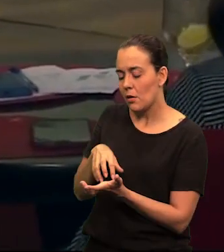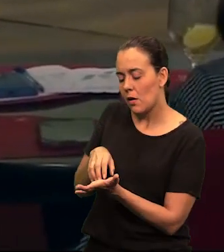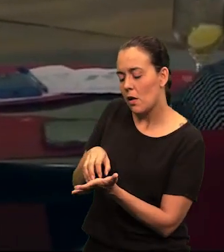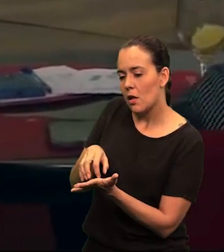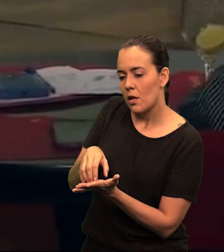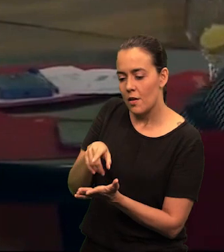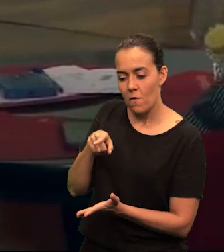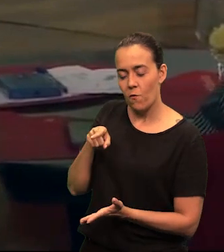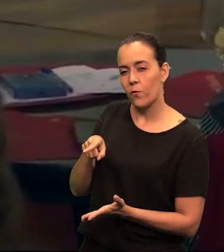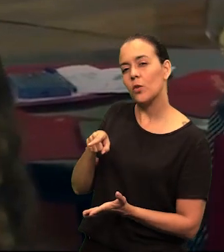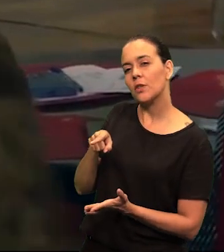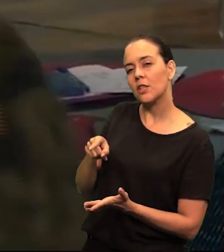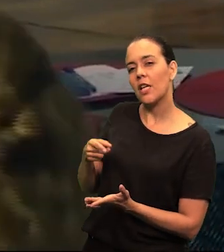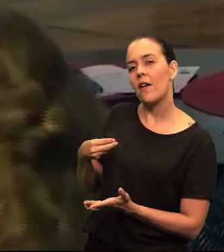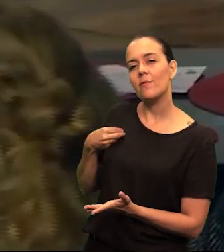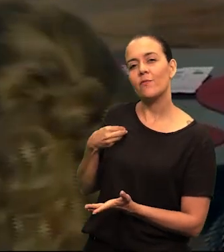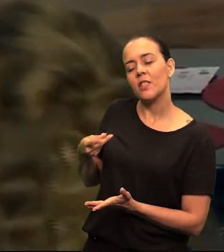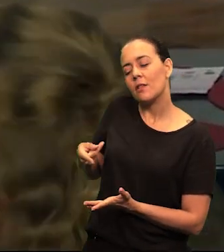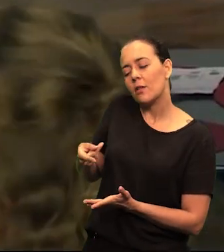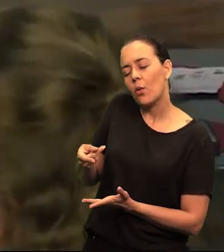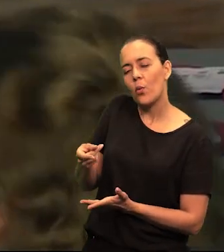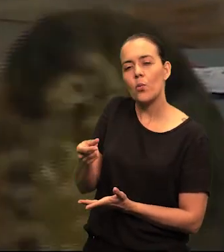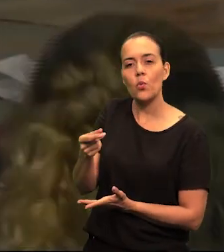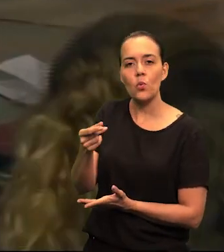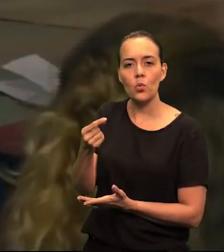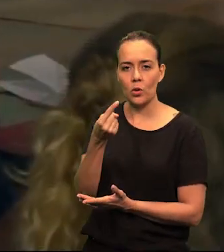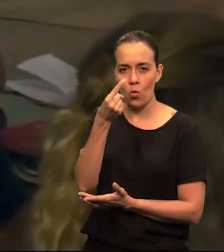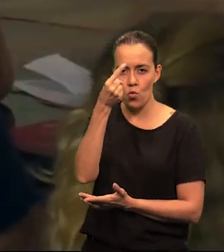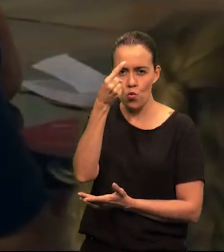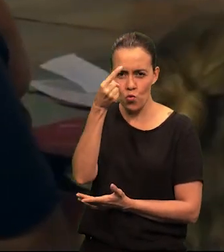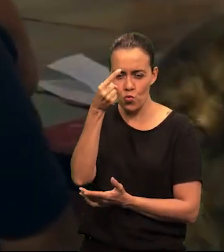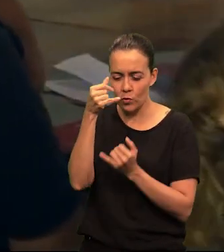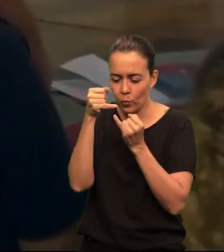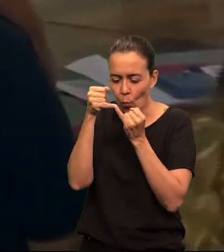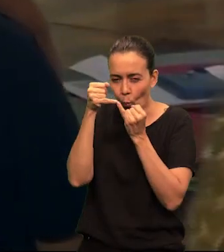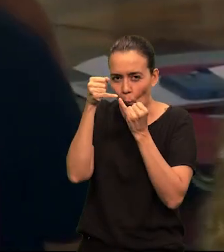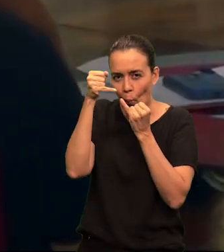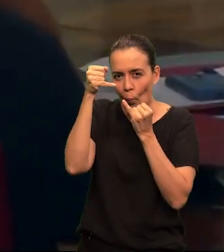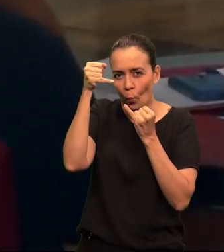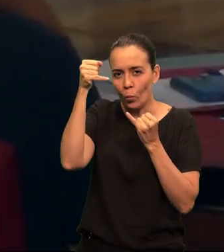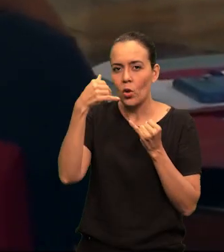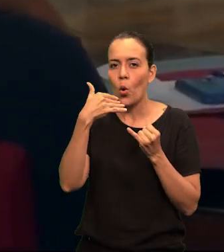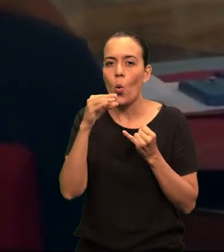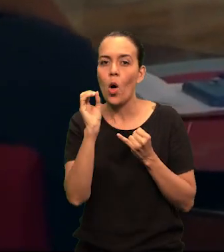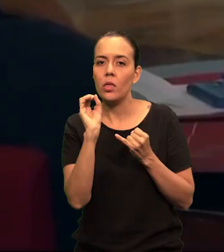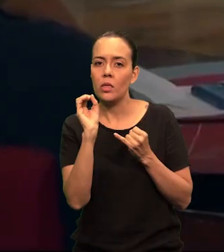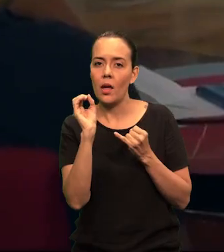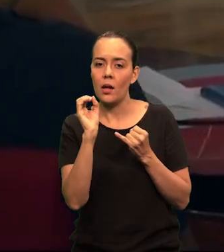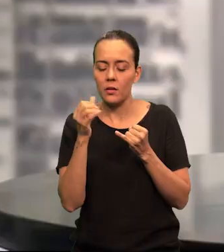Além disso, você vai passar vida tecendo com um fio incolor.